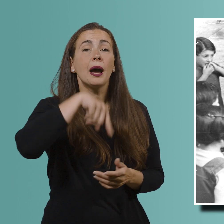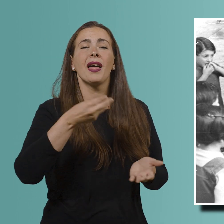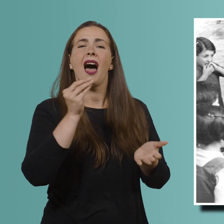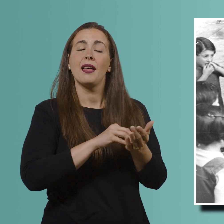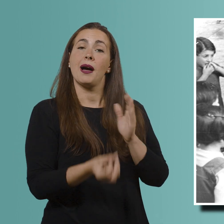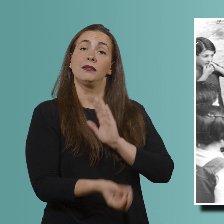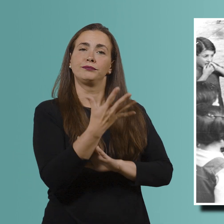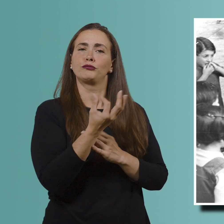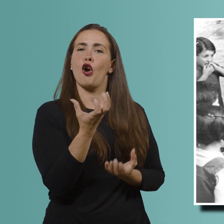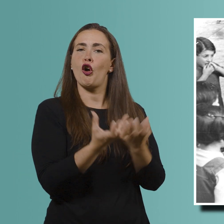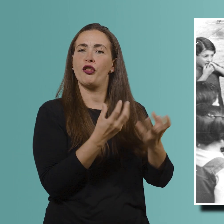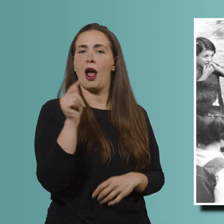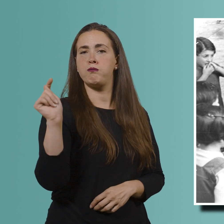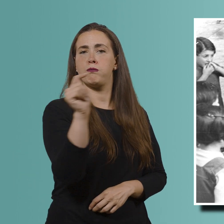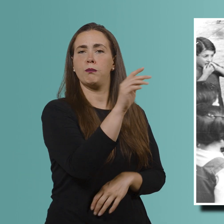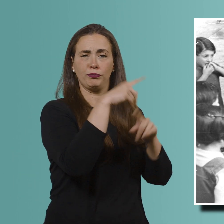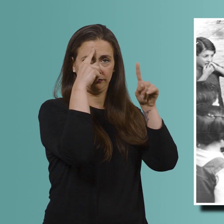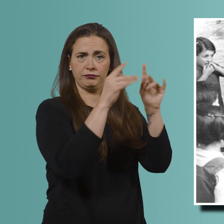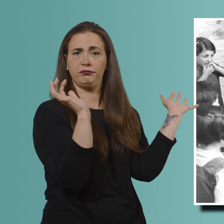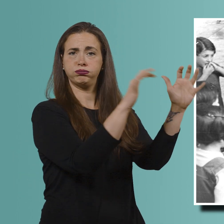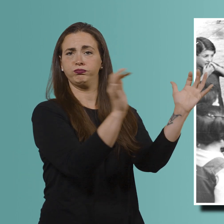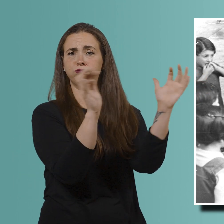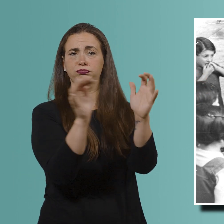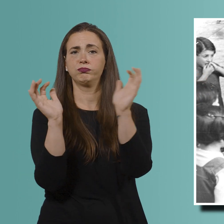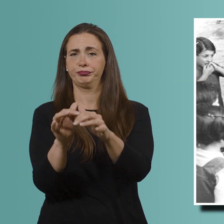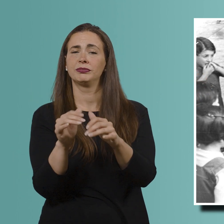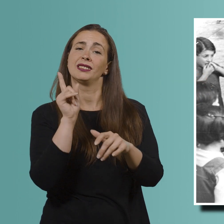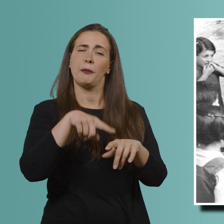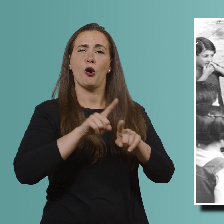A més, es van crear cuines comunals i una xarxa d’allotjaments públics